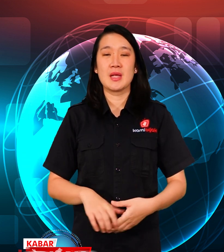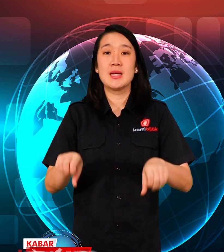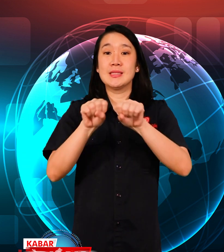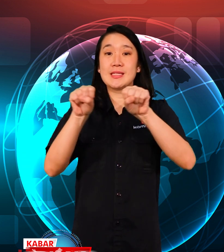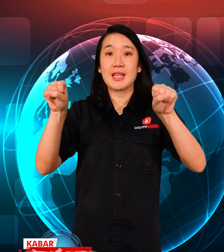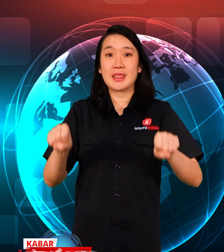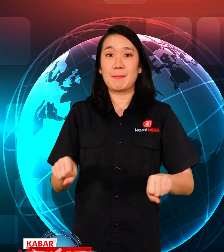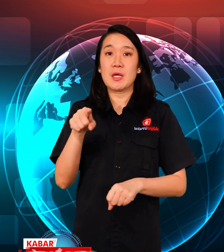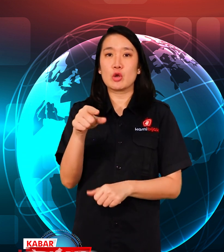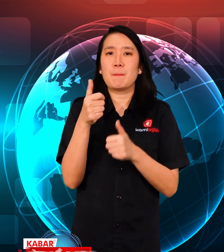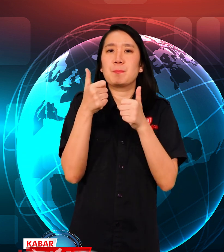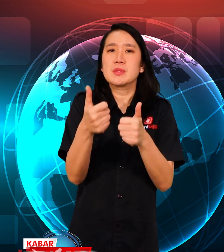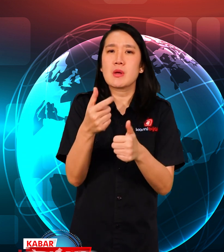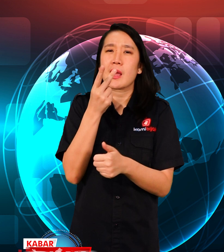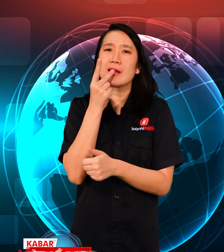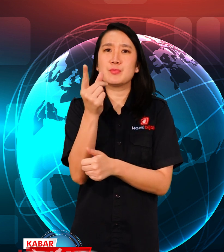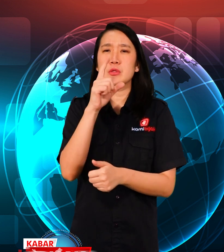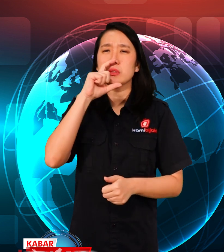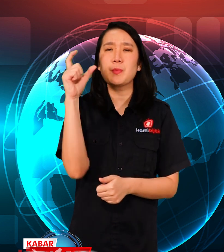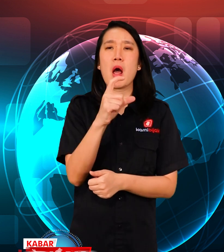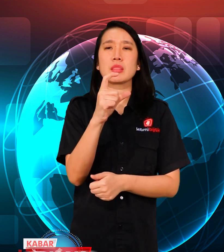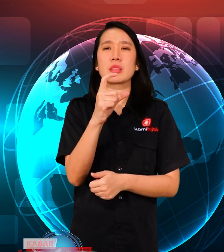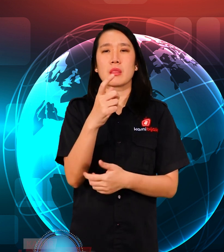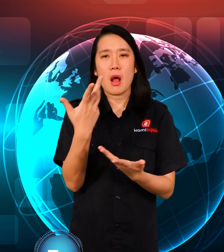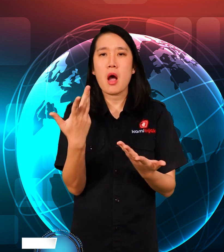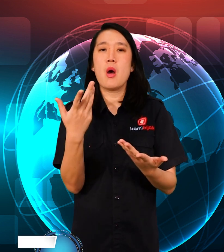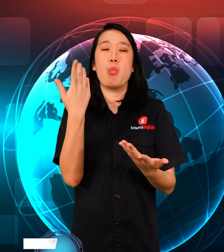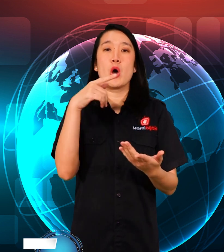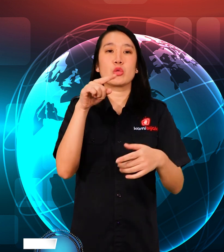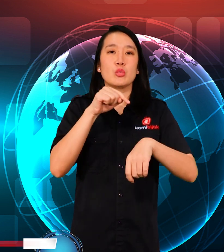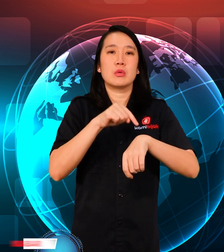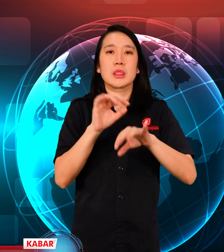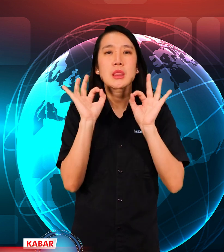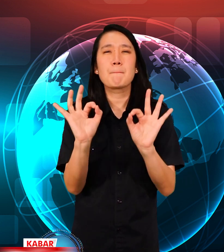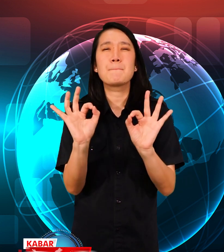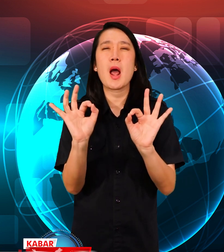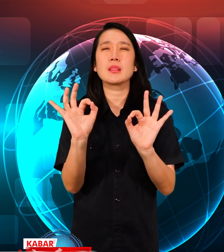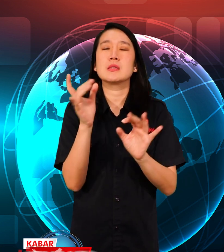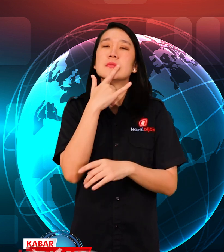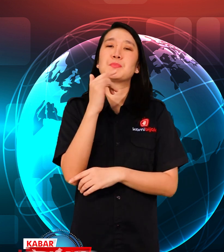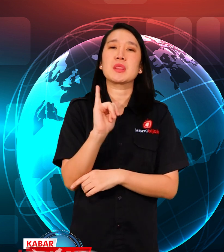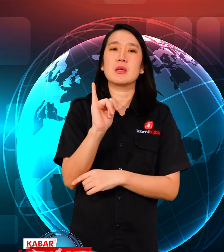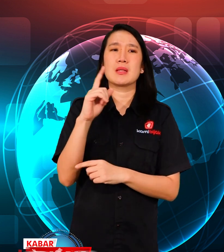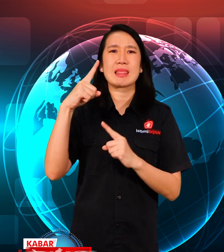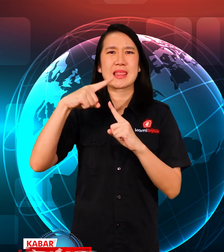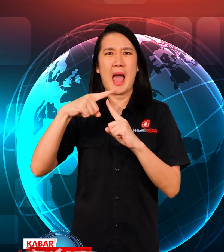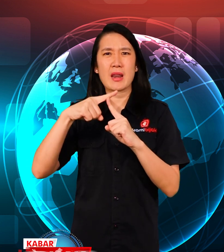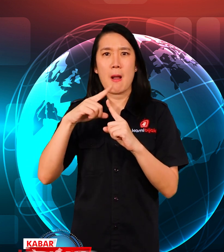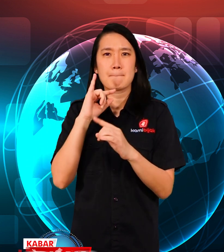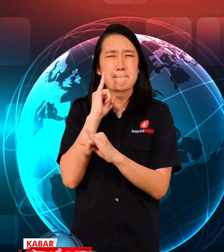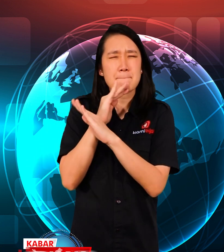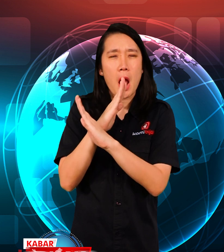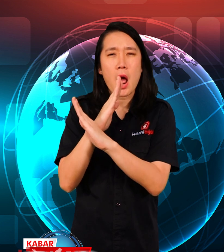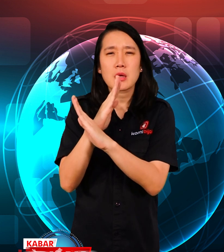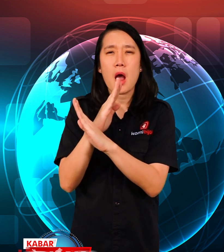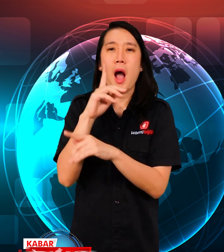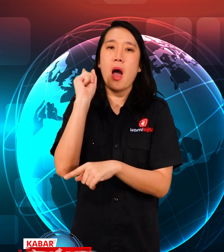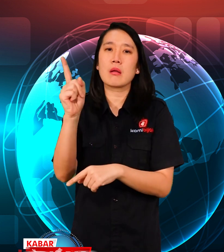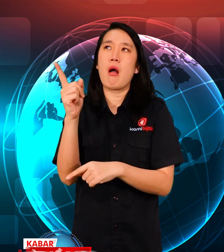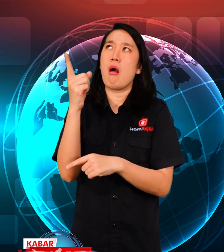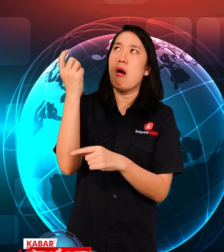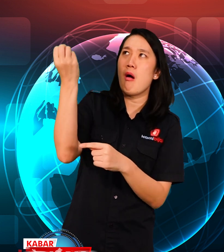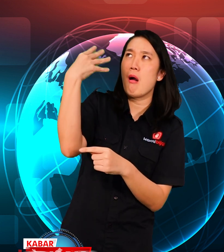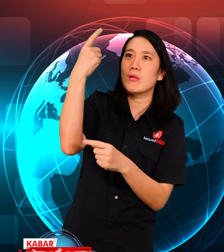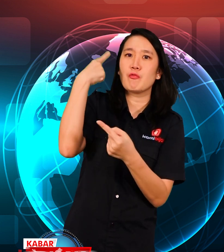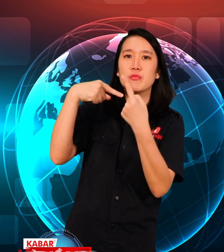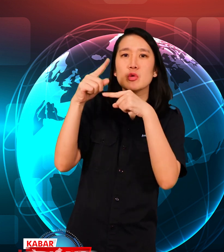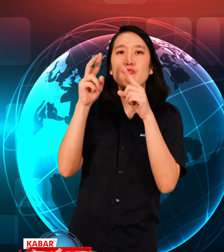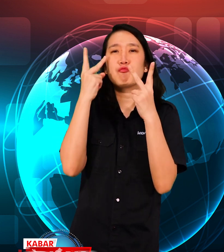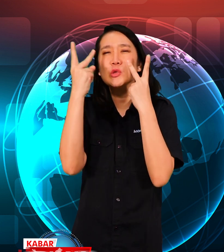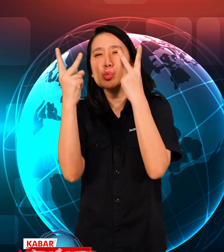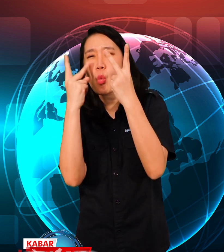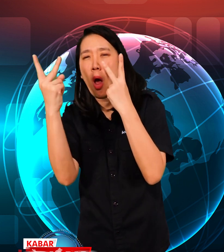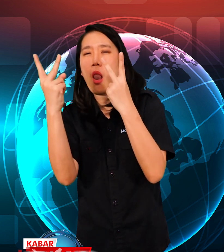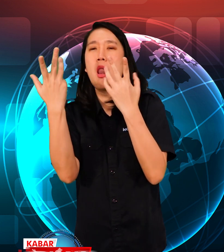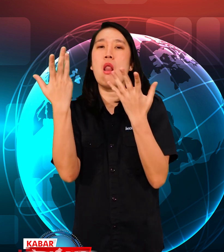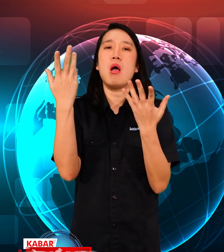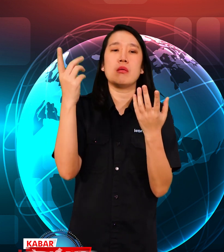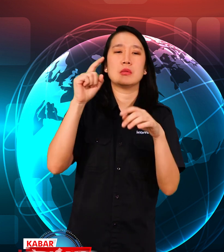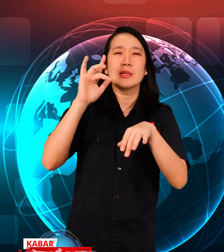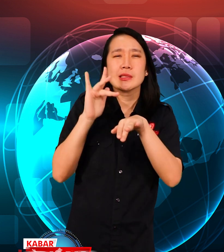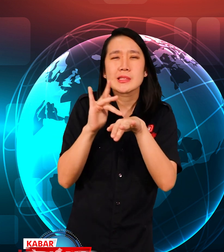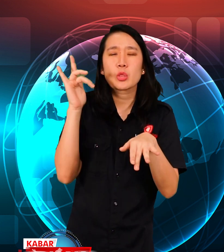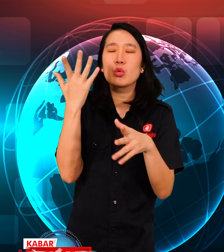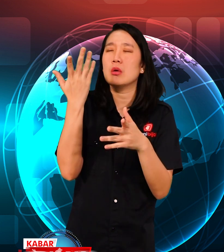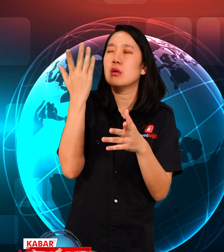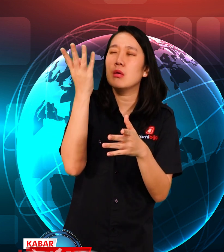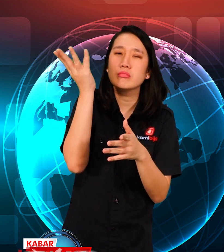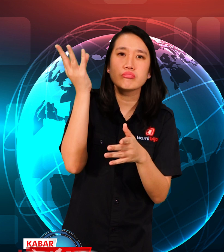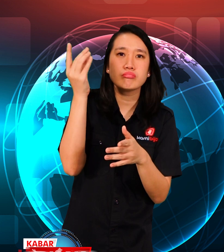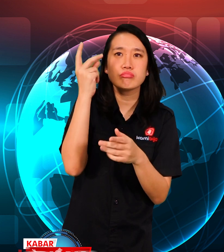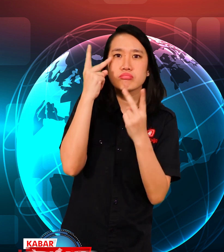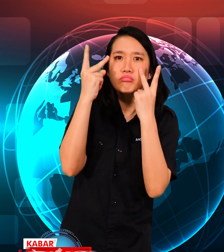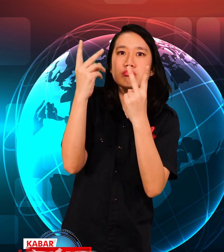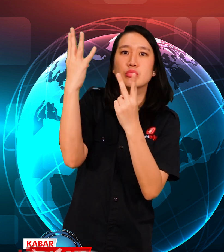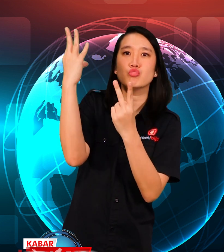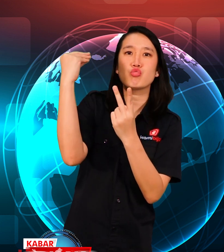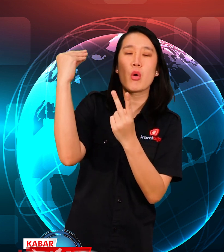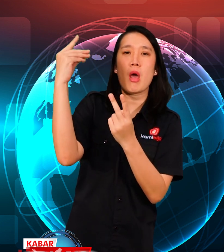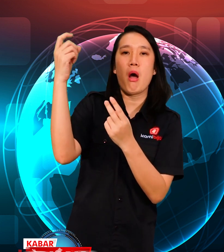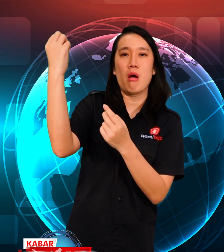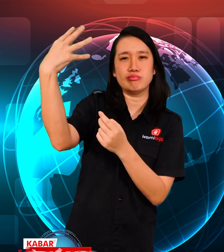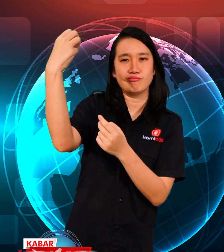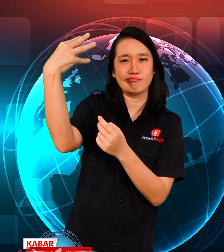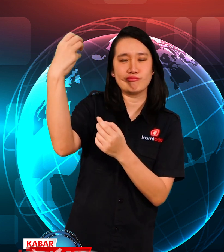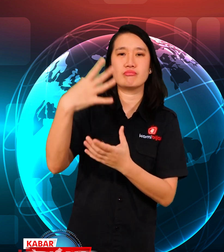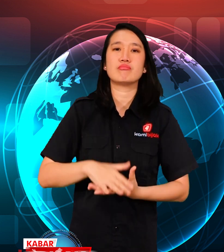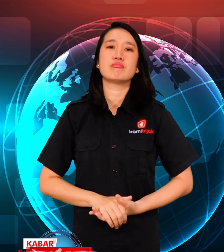Sistem tersebut dapat memberikan respon dengan cepat dalam waktu yang nyata, seperti tanda bahaya melalui suara, visual, dan sentuh.